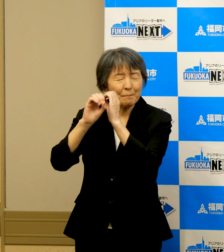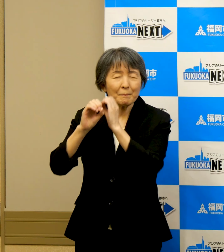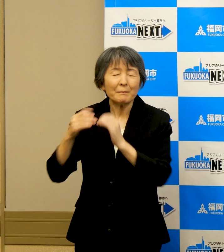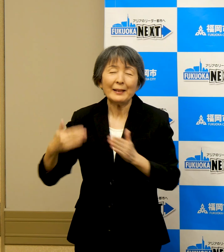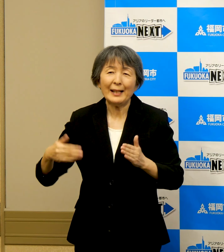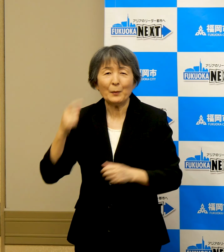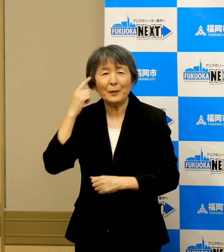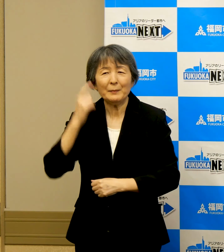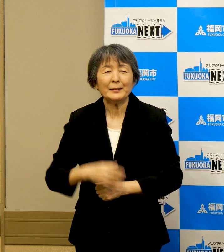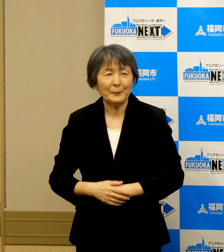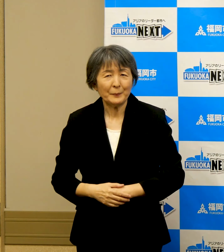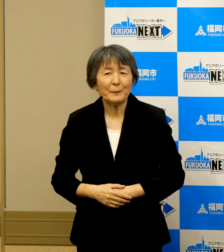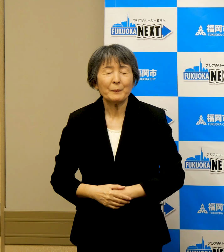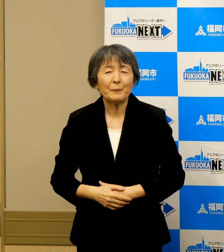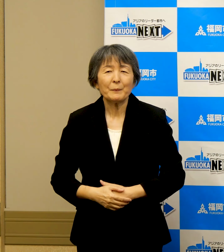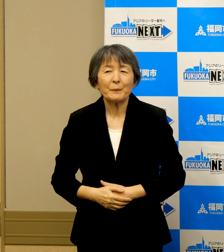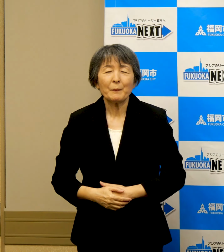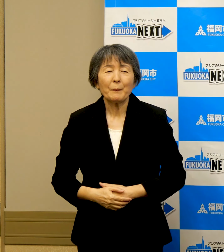(記者)わかりました ありがとうございます (市長)はい